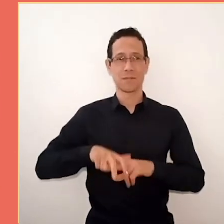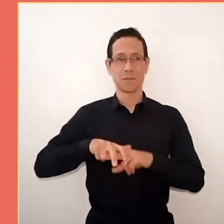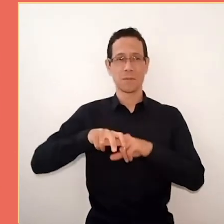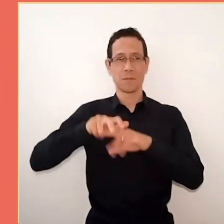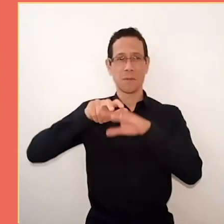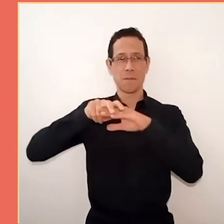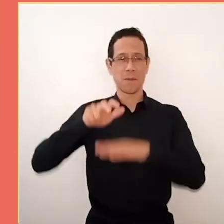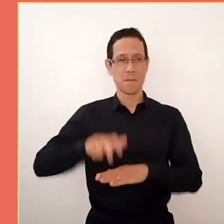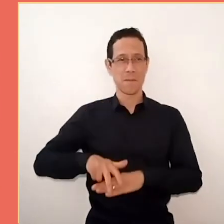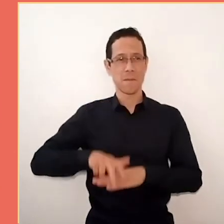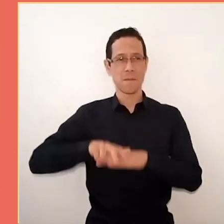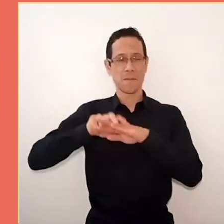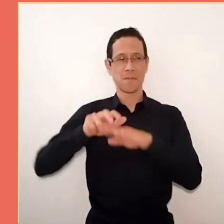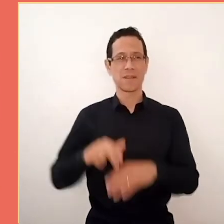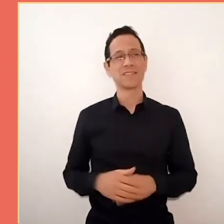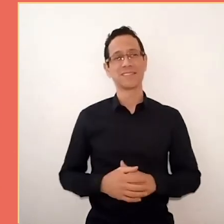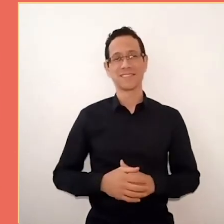montanha de livros.